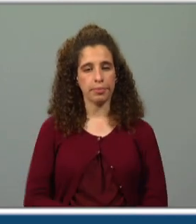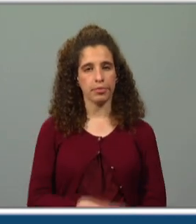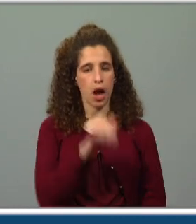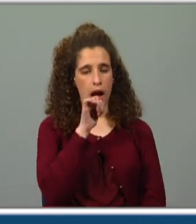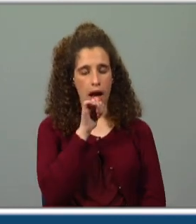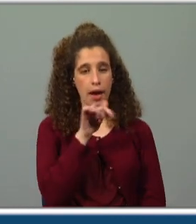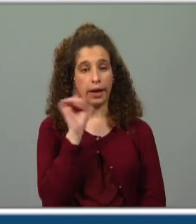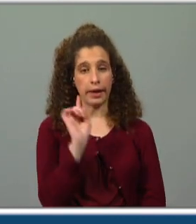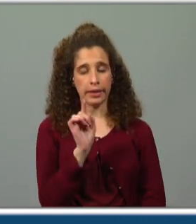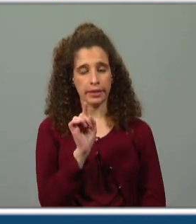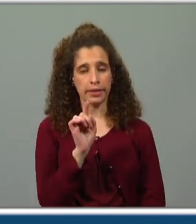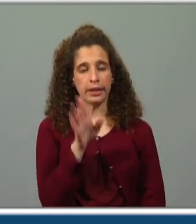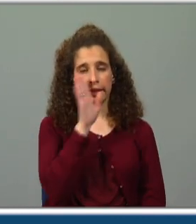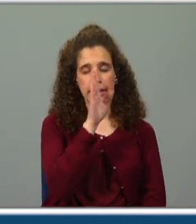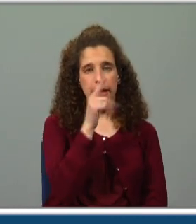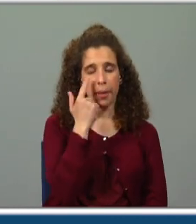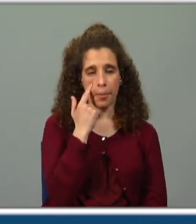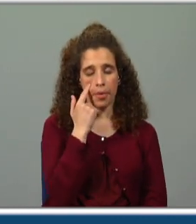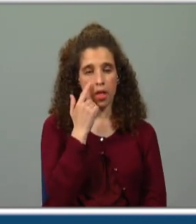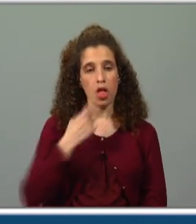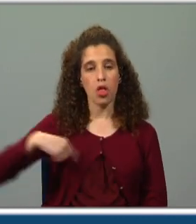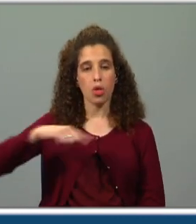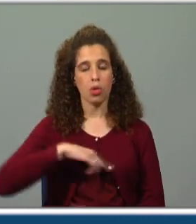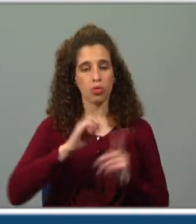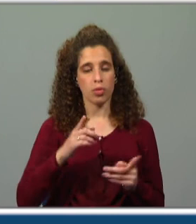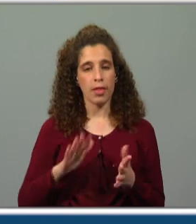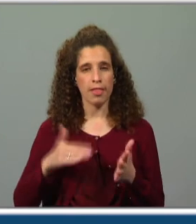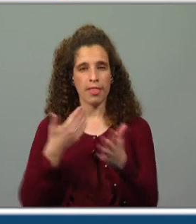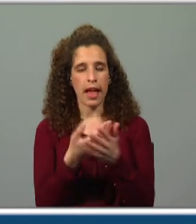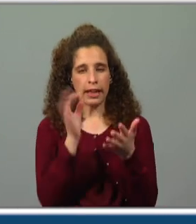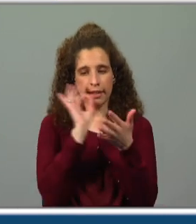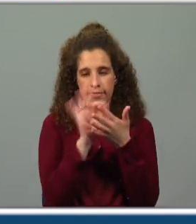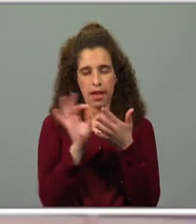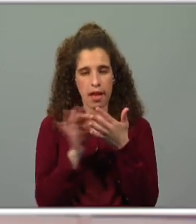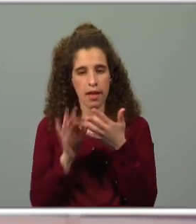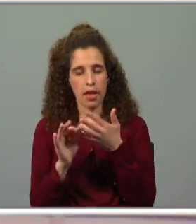e aqui se vocês repararem nós começamos a dar muitas características aos 如果你注意到我們開始了賦予許多特徵